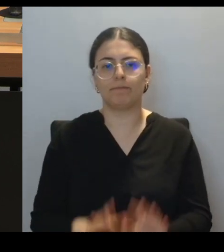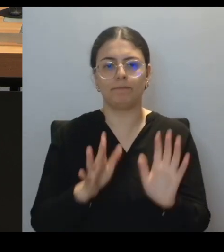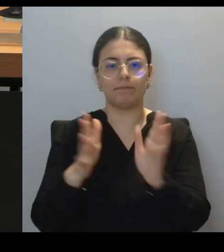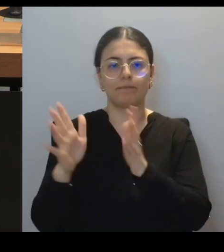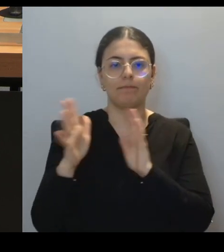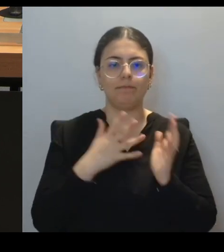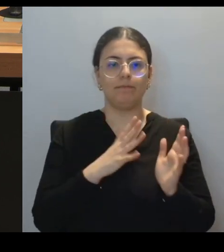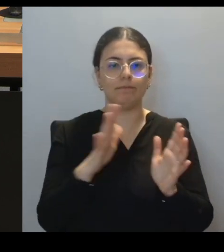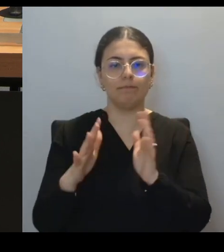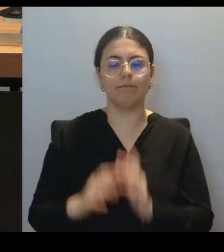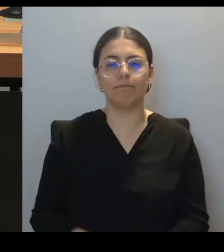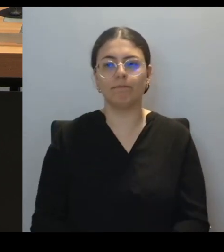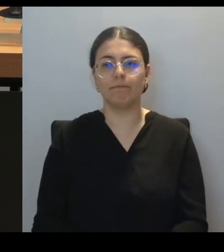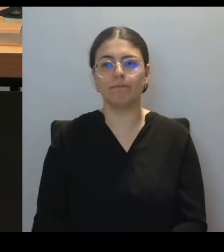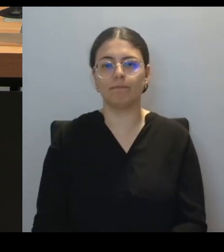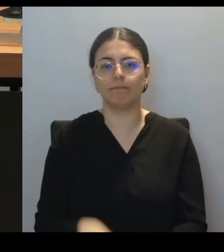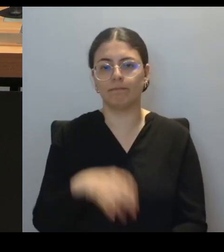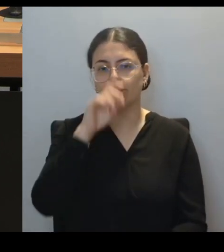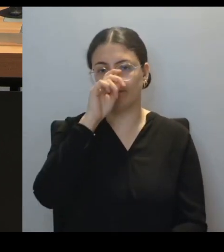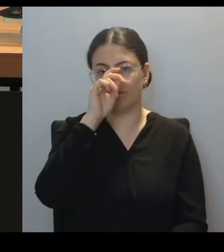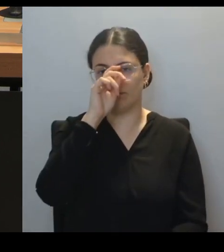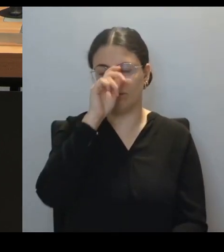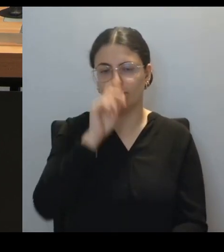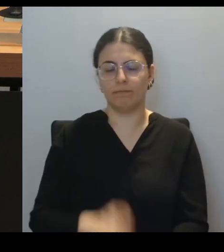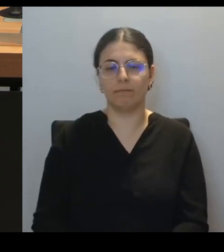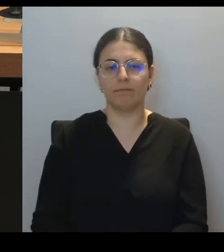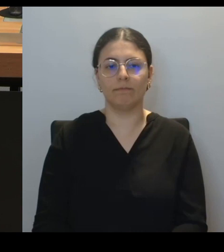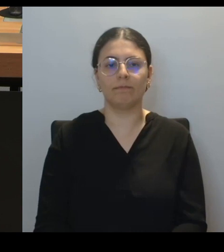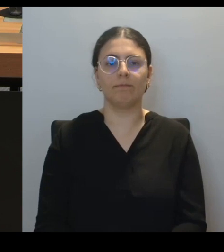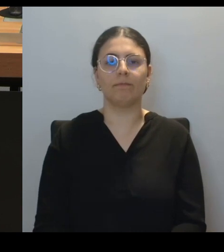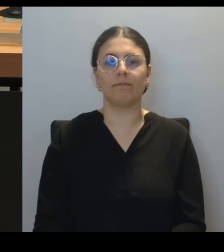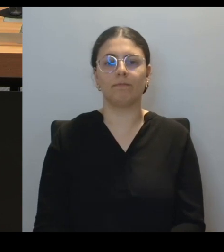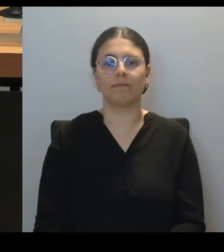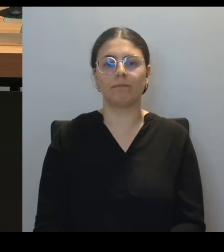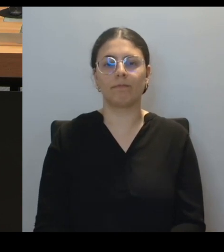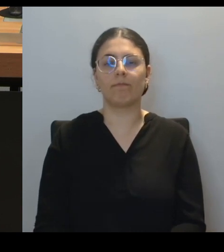Und wir haben das Gesetz bzw die Gesetzesänderung sehr konservativ gehalten.